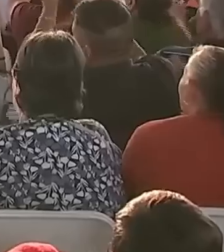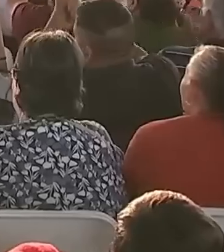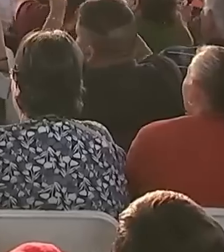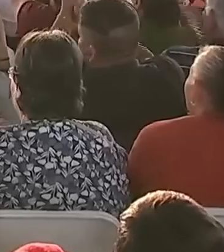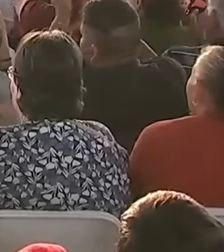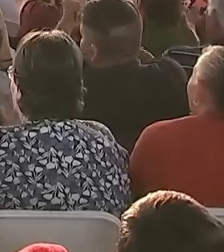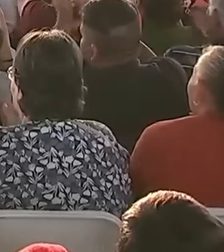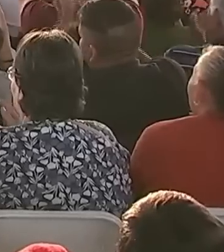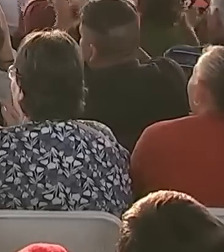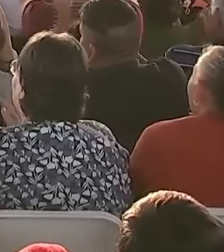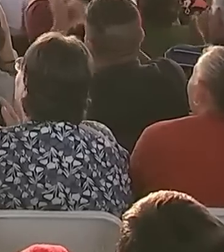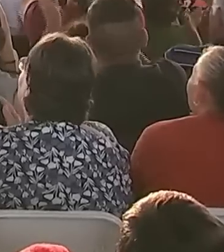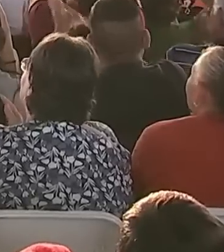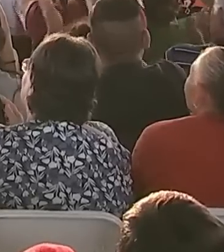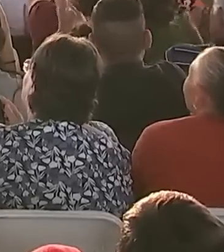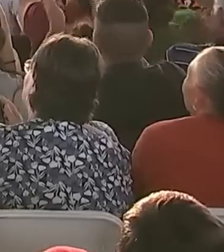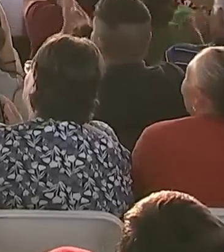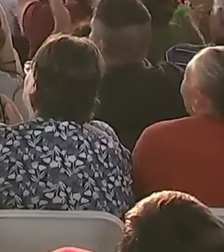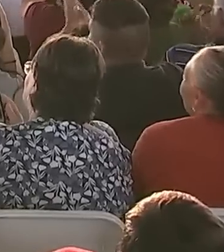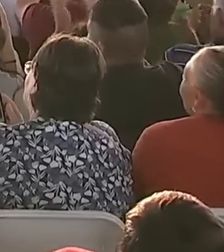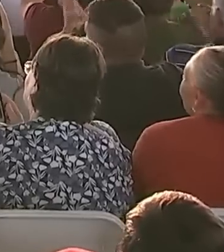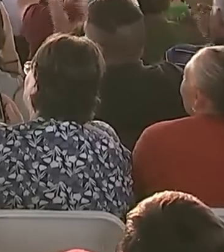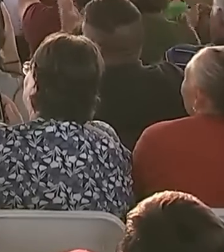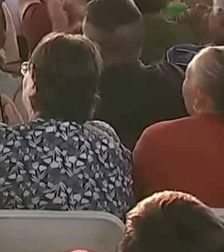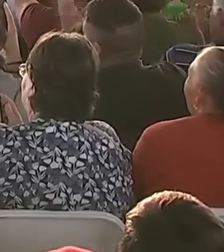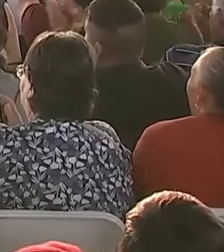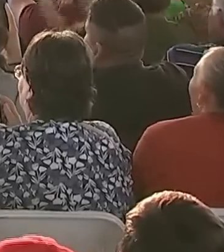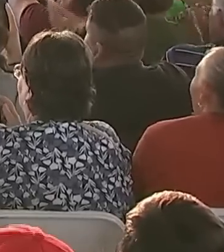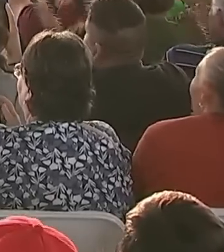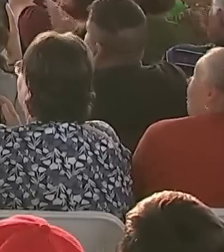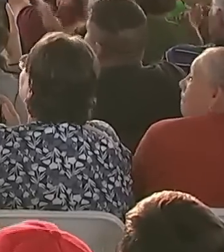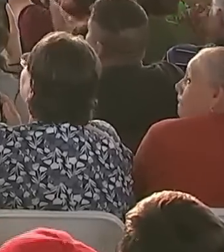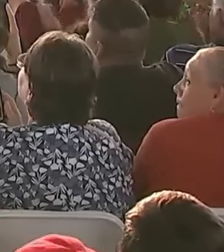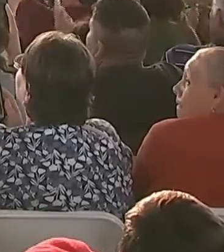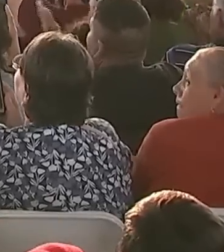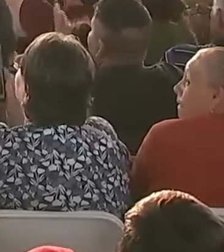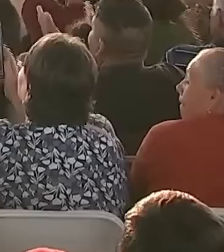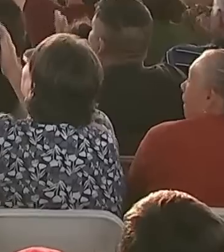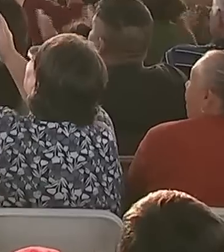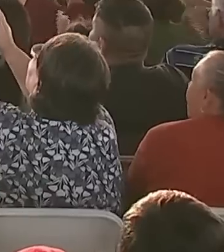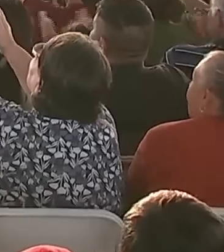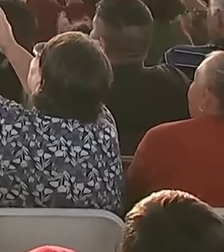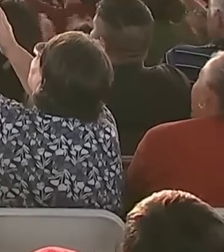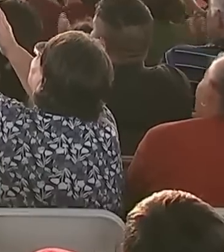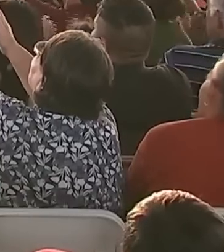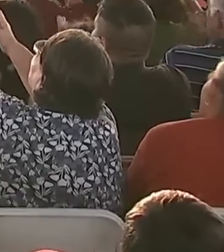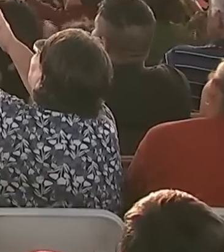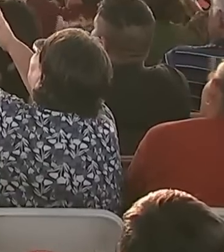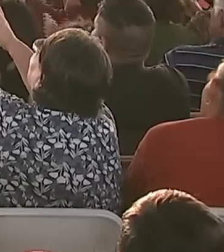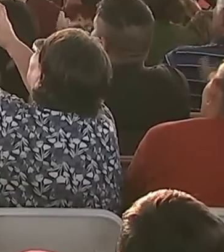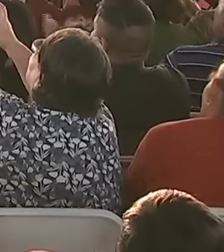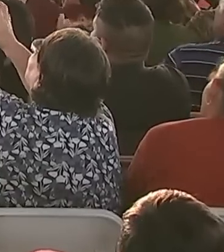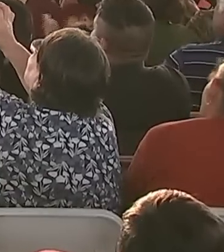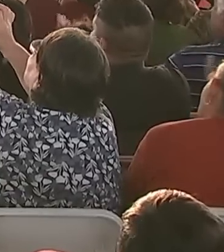pardo Cómo